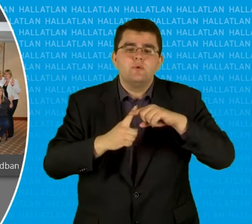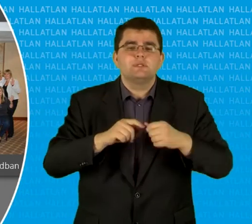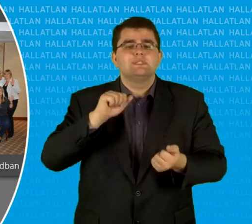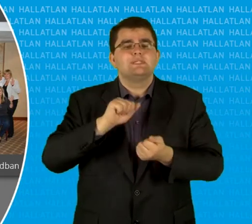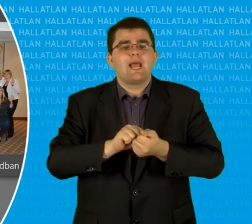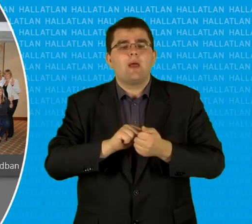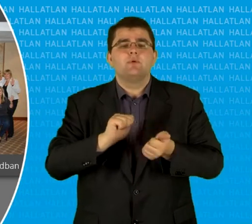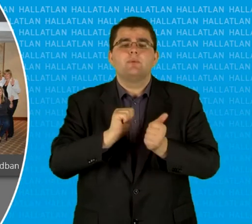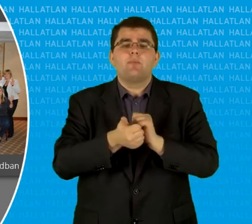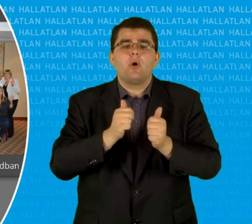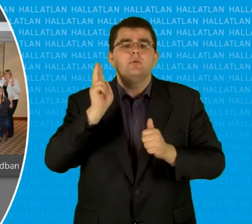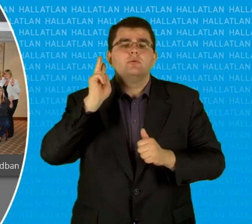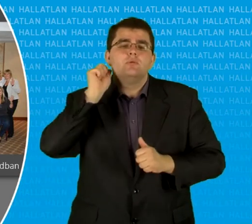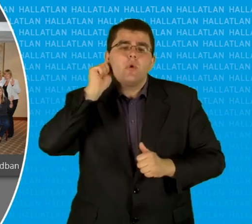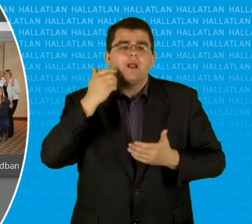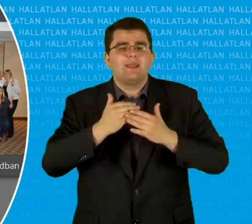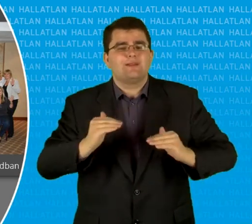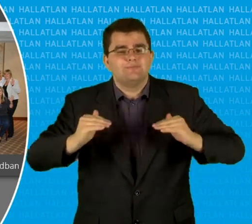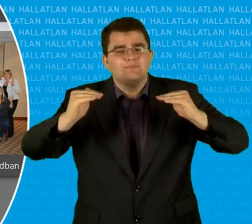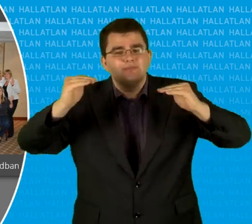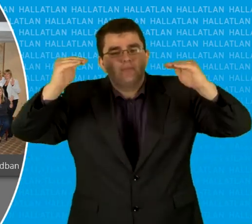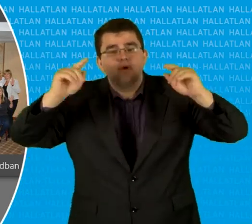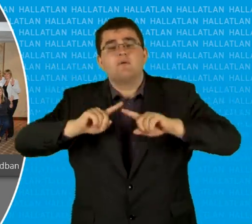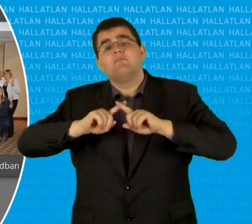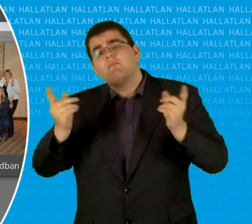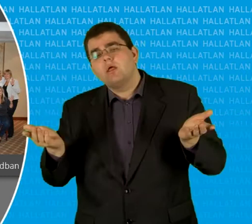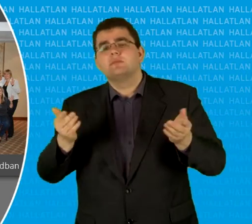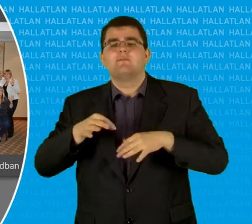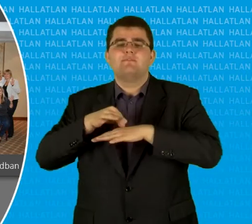illetve növelje a hölgyek számát mind a sportban,